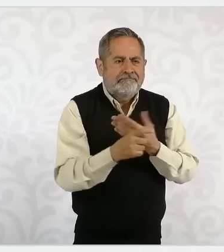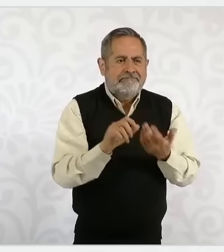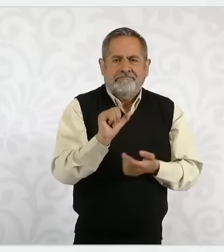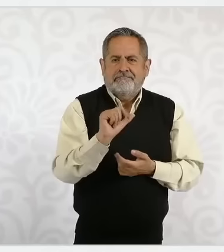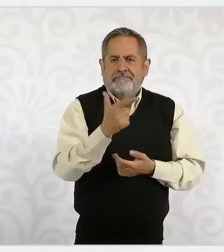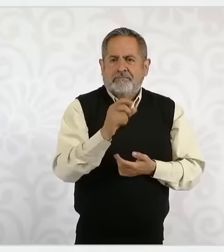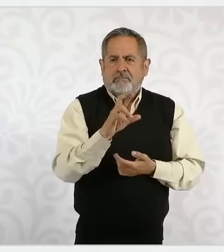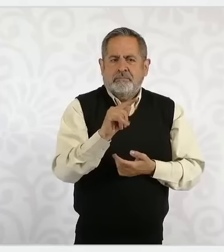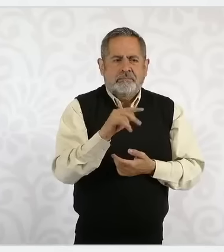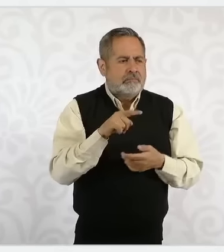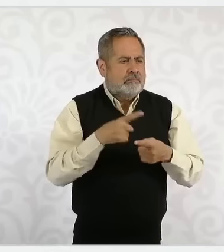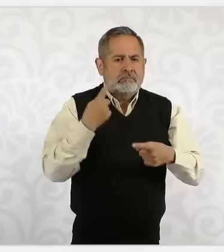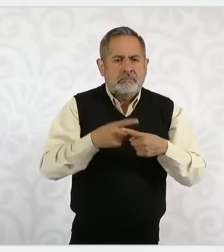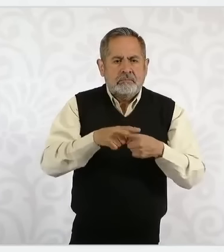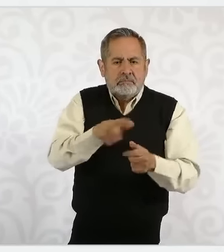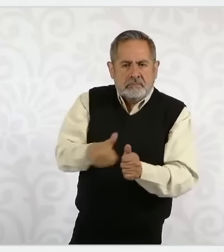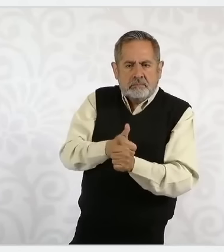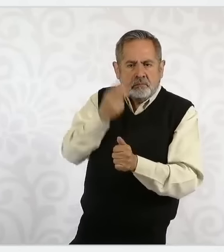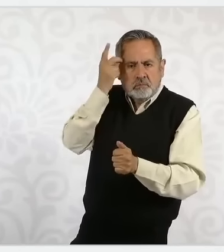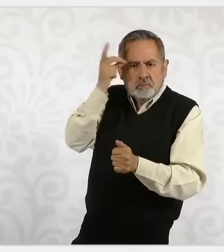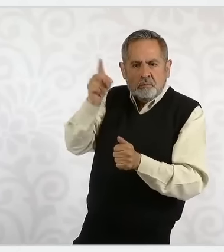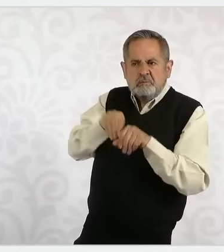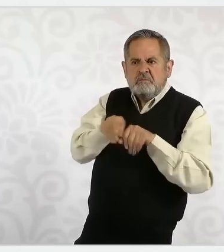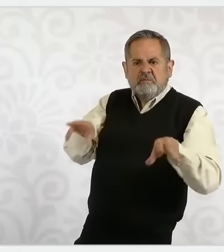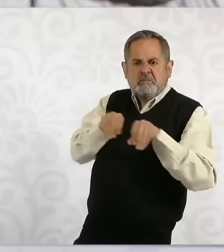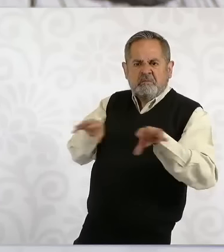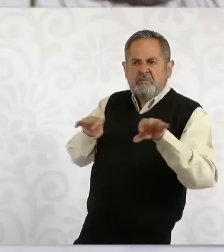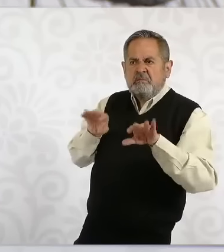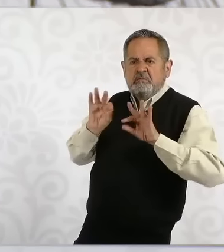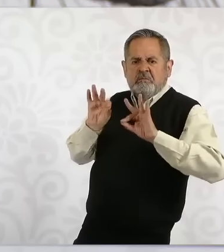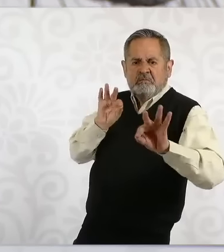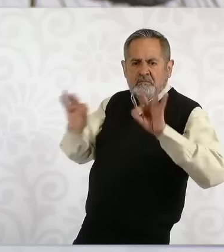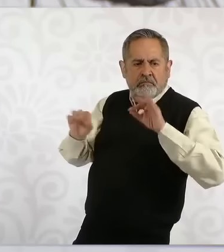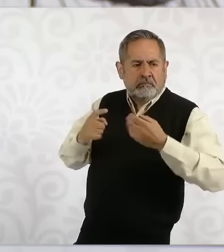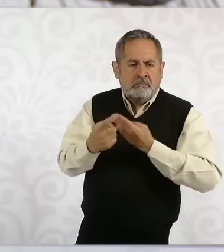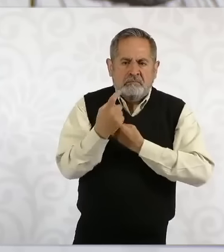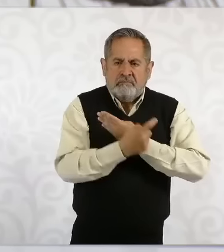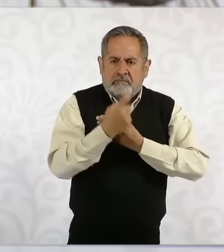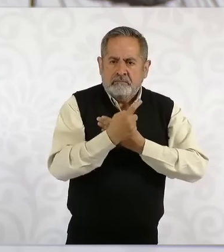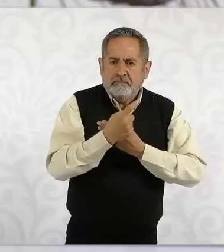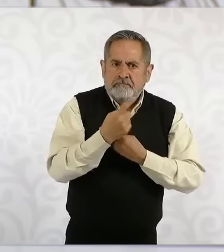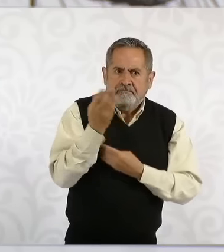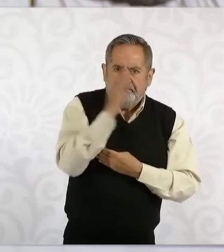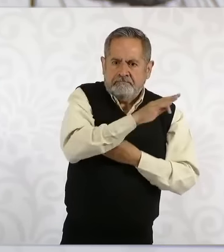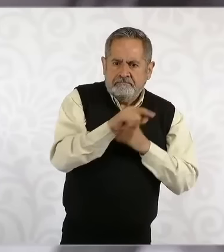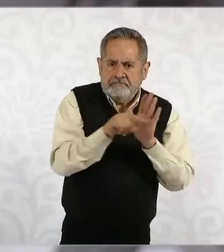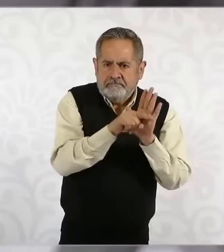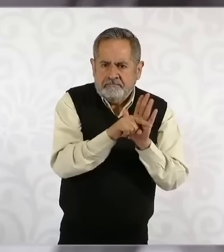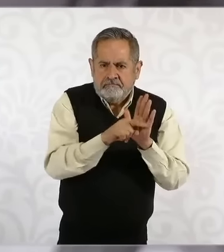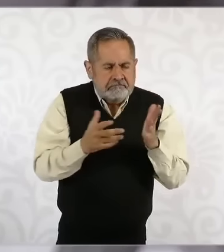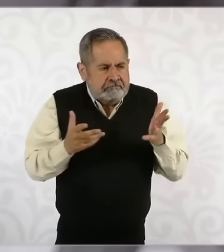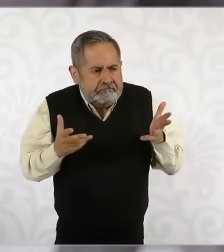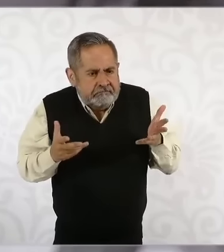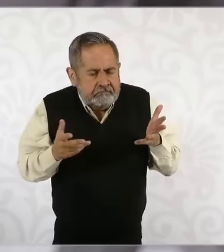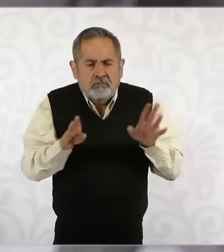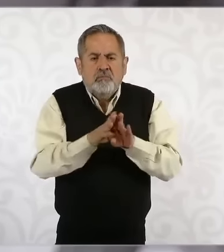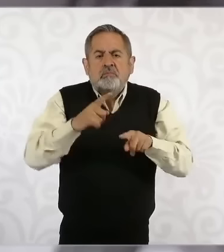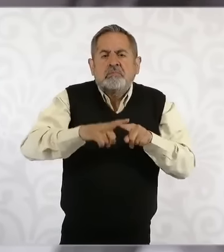¿Quién tiene la propiedad de estas plataformas? cómo se administra la información,